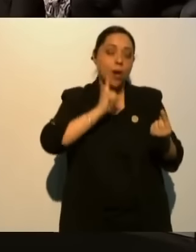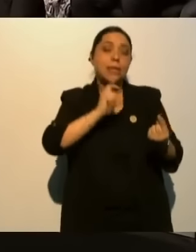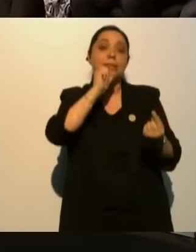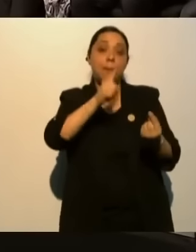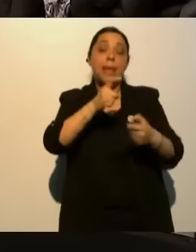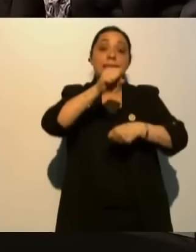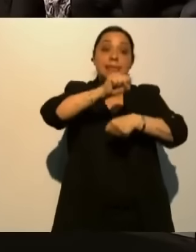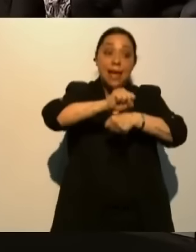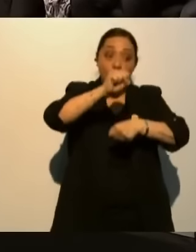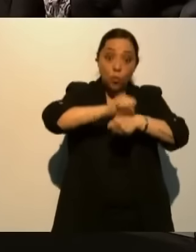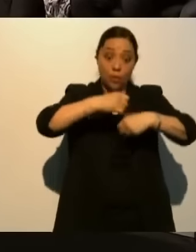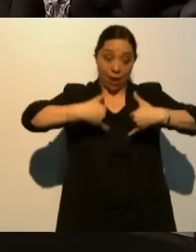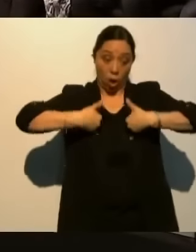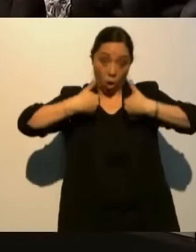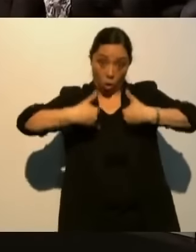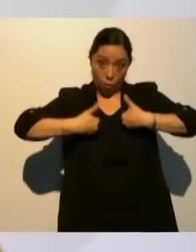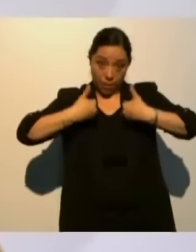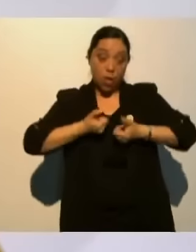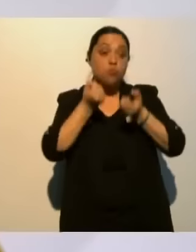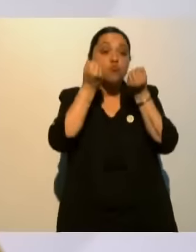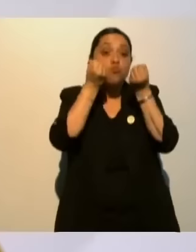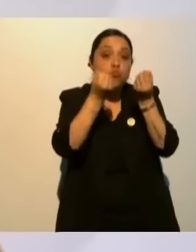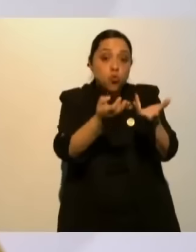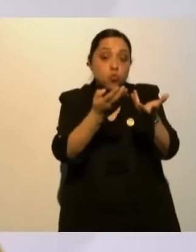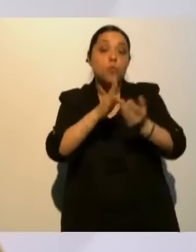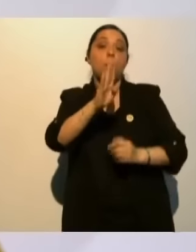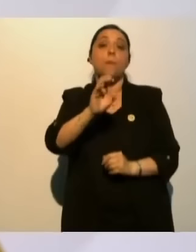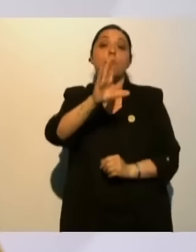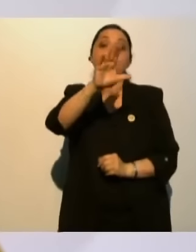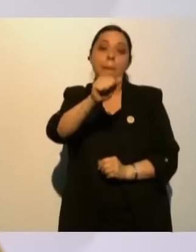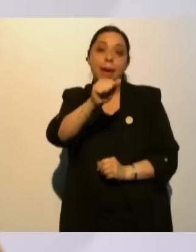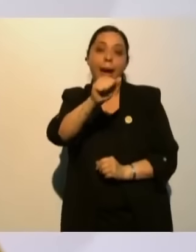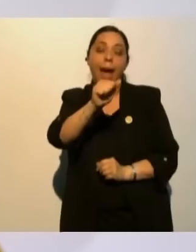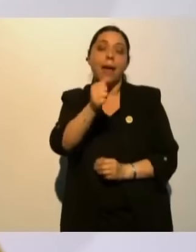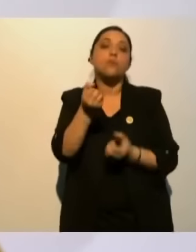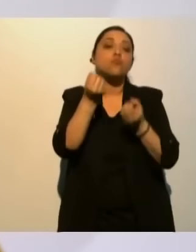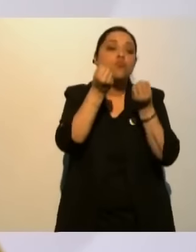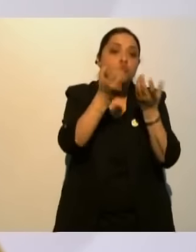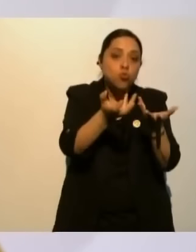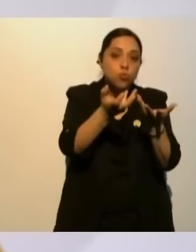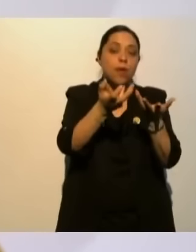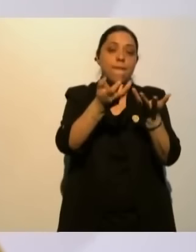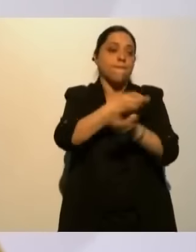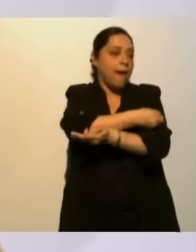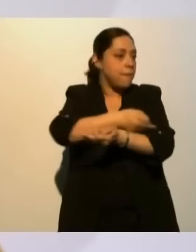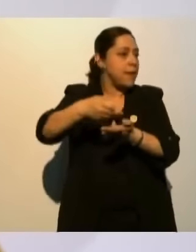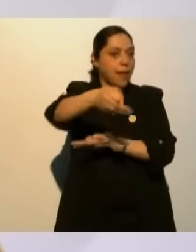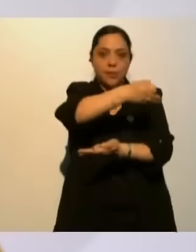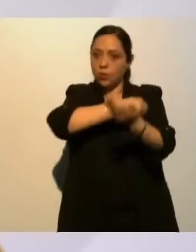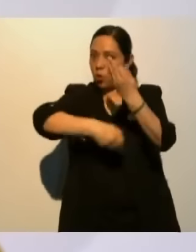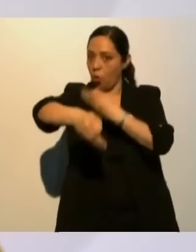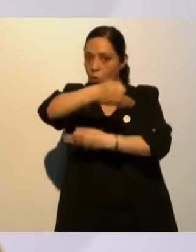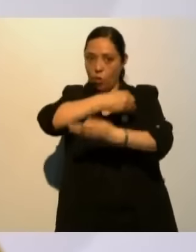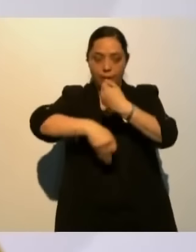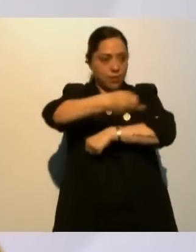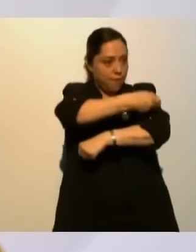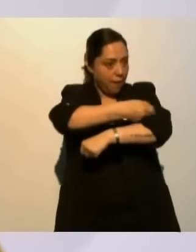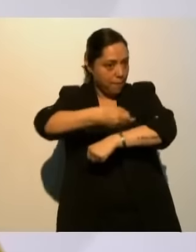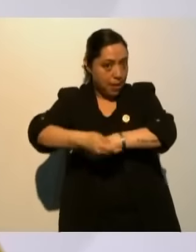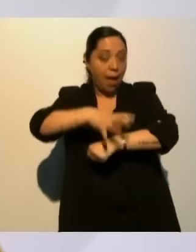van a recibir una beca todas las familias todas absolutamente todas que tienen hijos en Secundaria